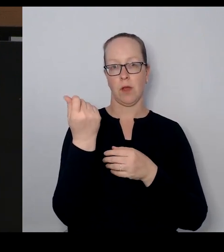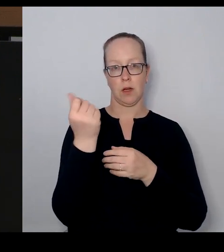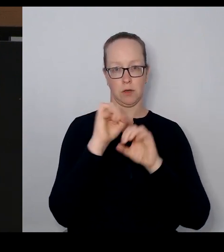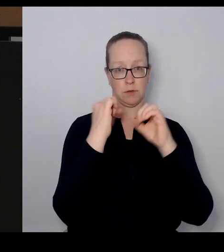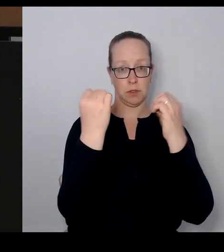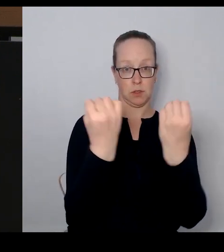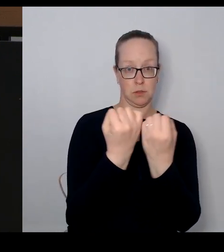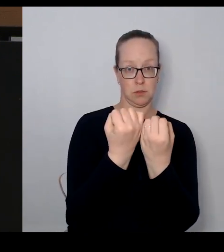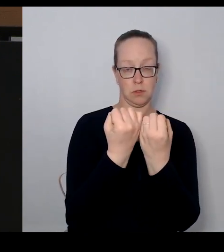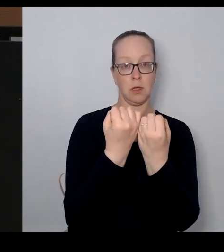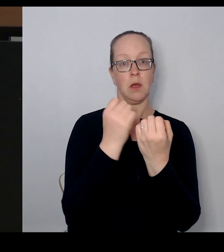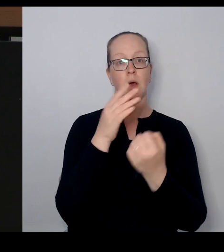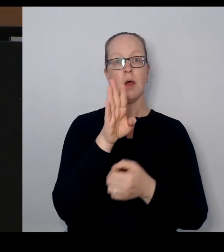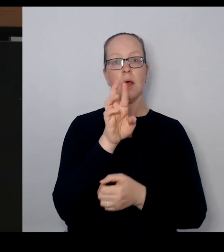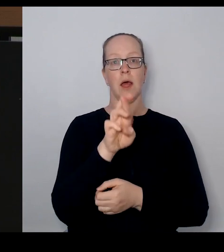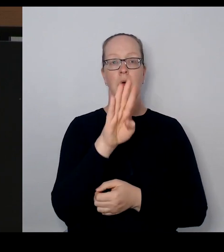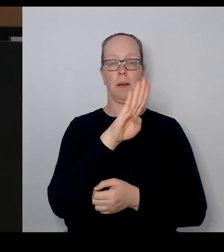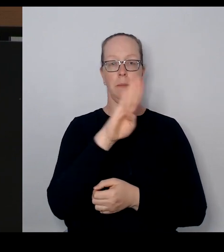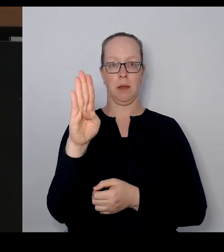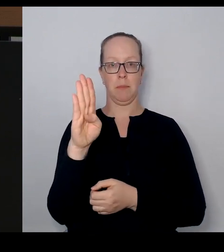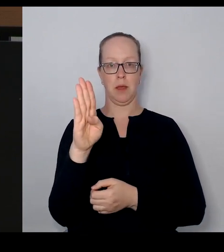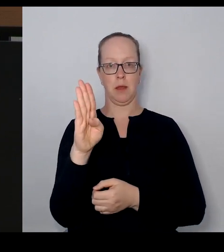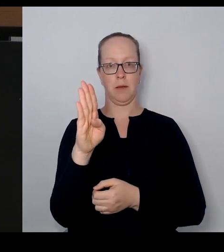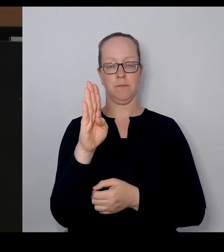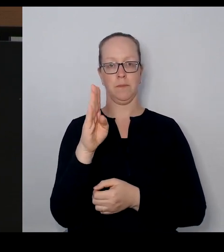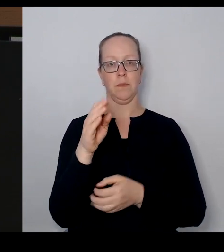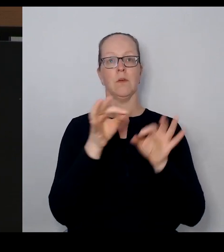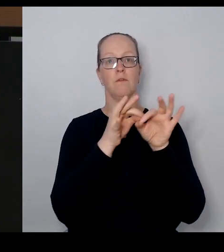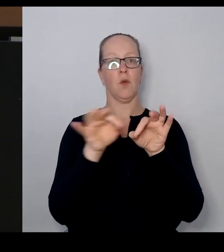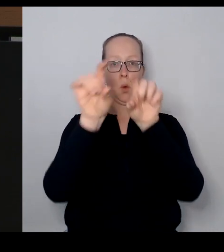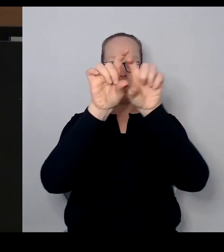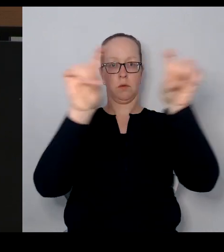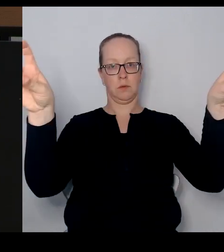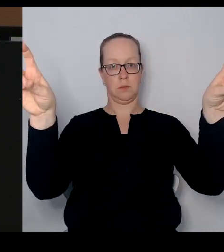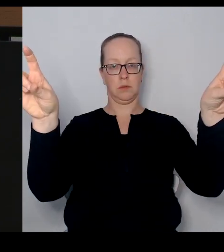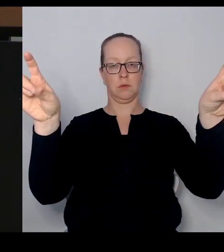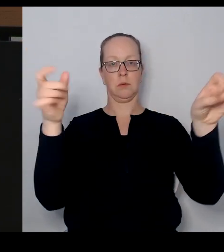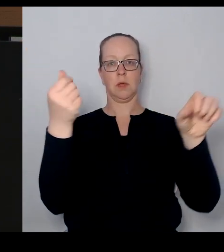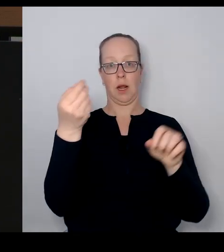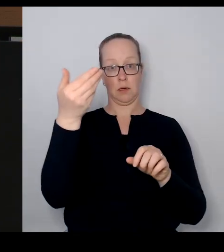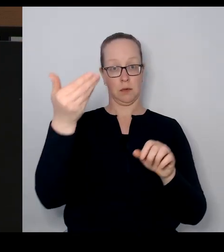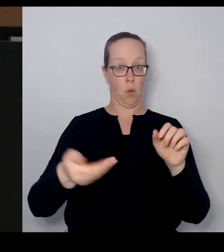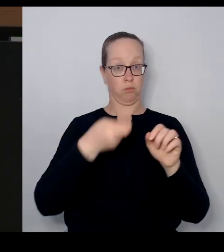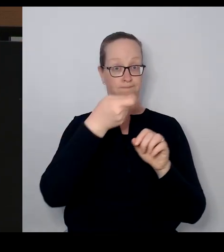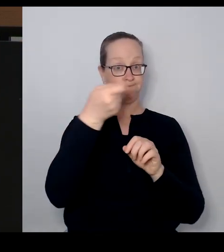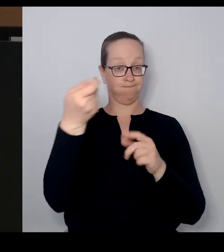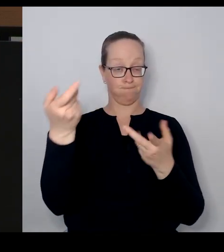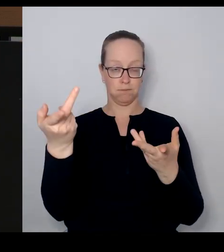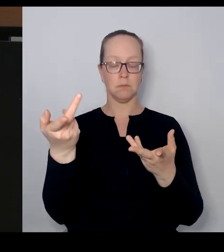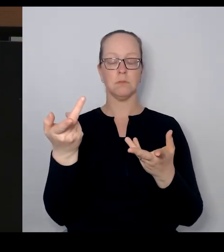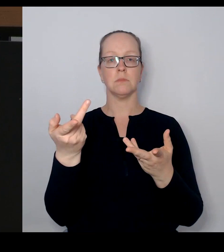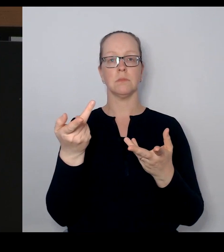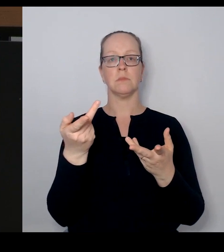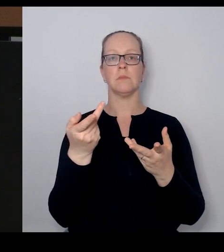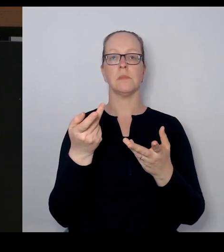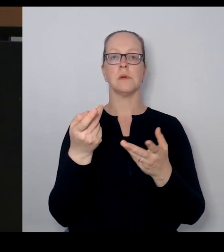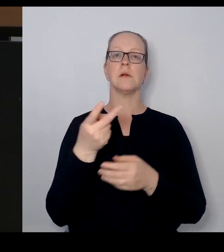sondern die beiden Rechnungshöfe haben mehr als 100 Reformempfehlungen für den Staatsvertrag des RBB entwickelt, die fast